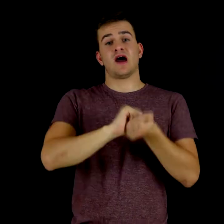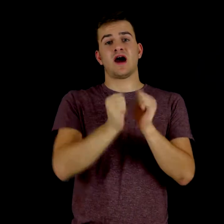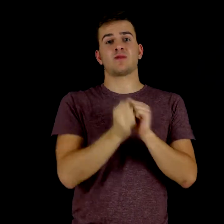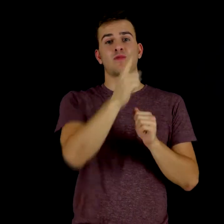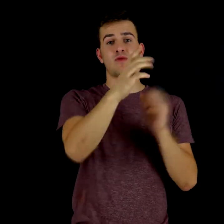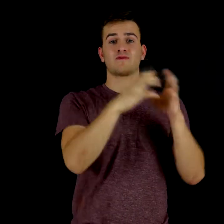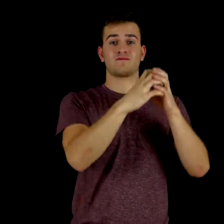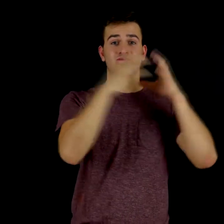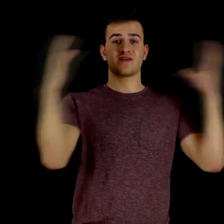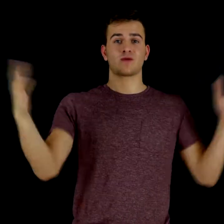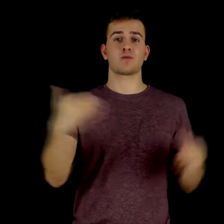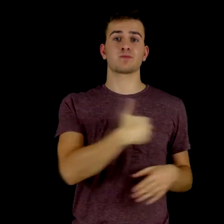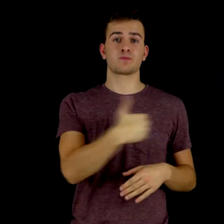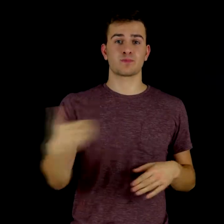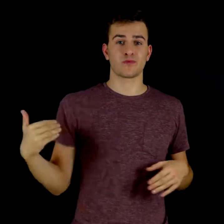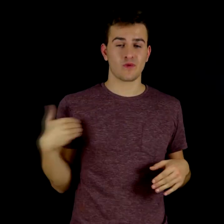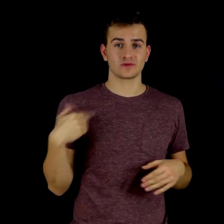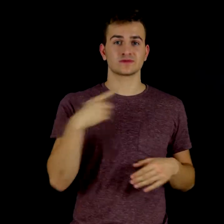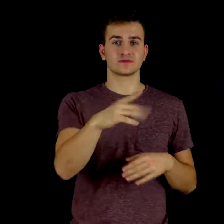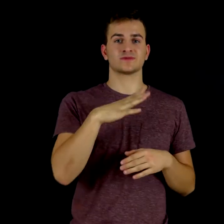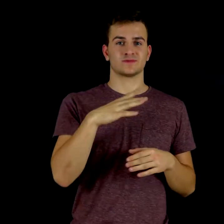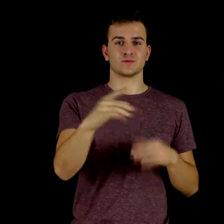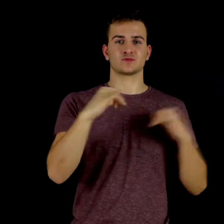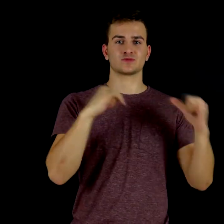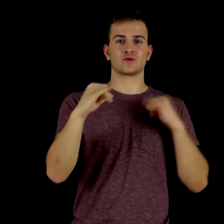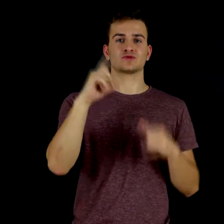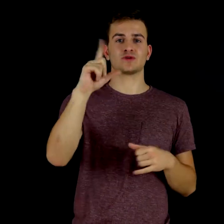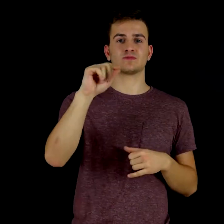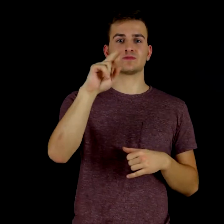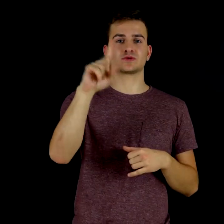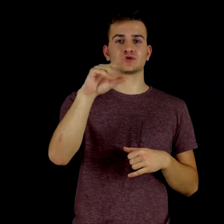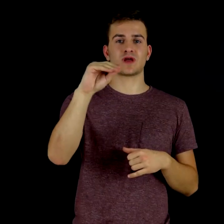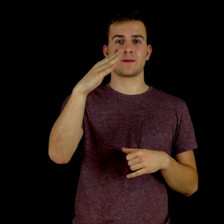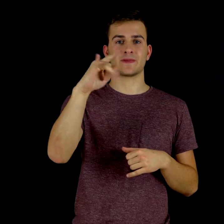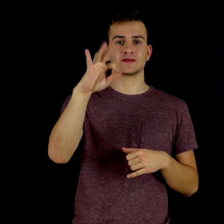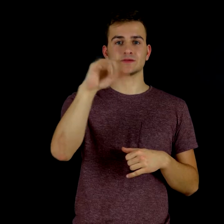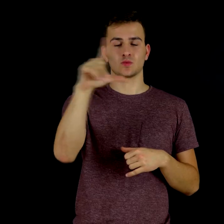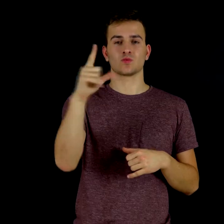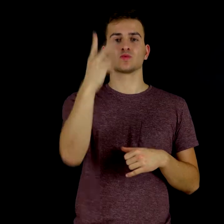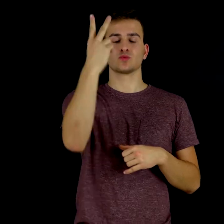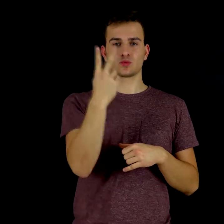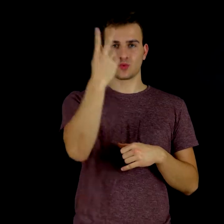czy też w Wielkopolsce rządzonej przez Przemysła II.